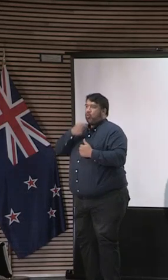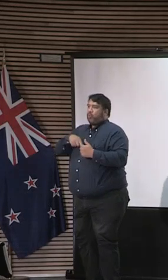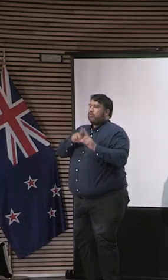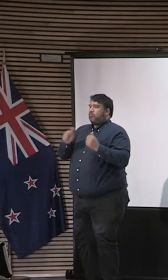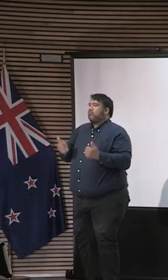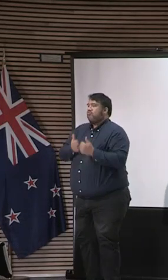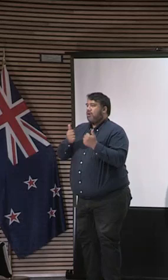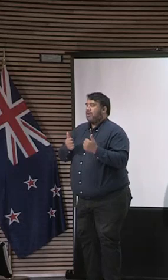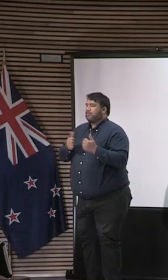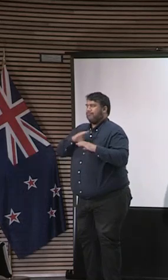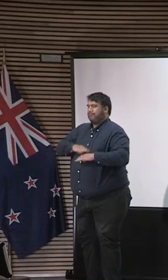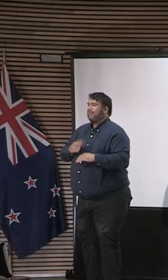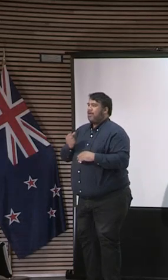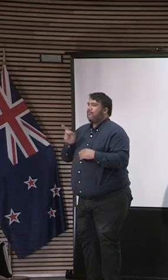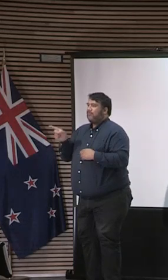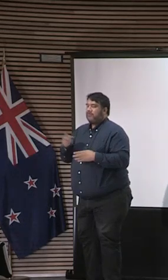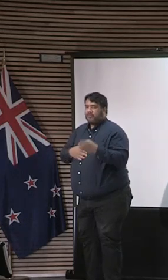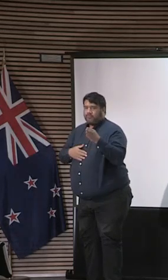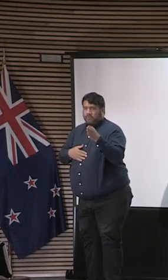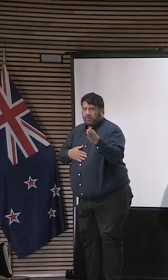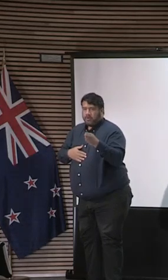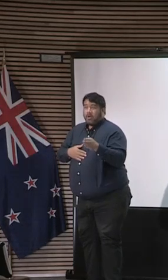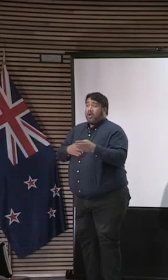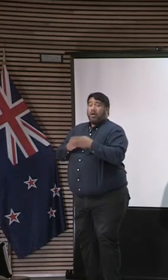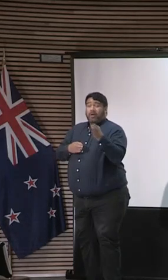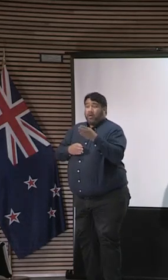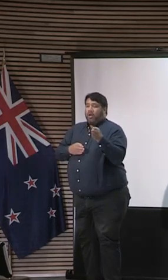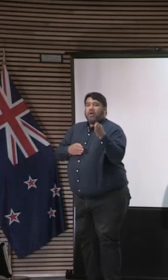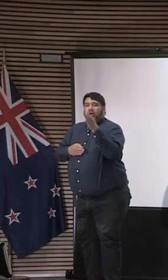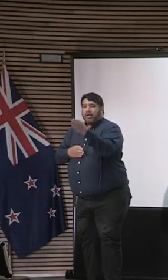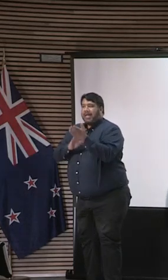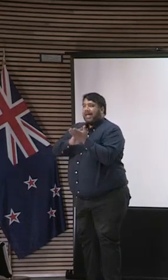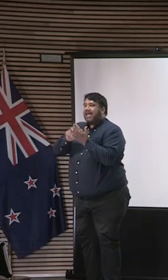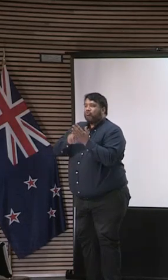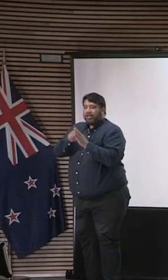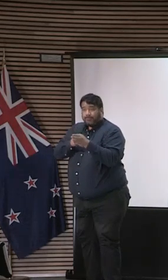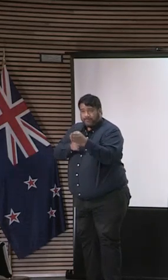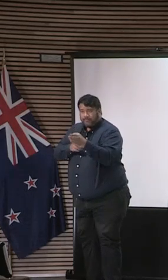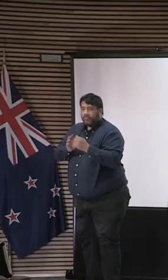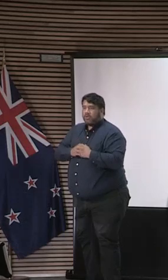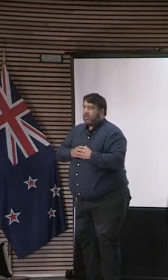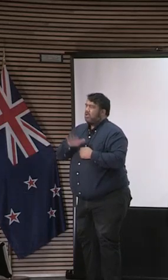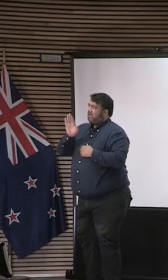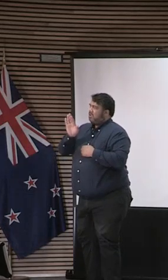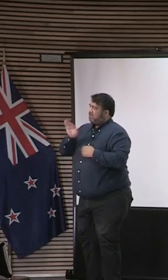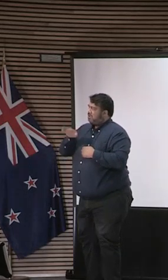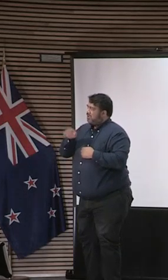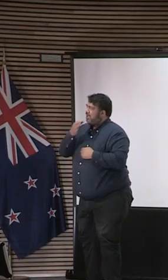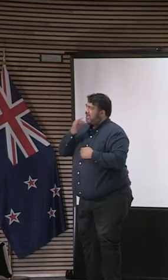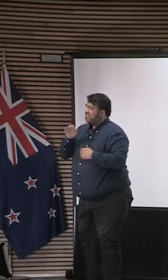mahi whanui te korero mo tetahi tohu o nga korero, ko te mea i haere mai ahau me te tino mohio me te tino mohio o te Kuini e pa ana ki ta tatou mahi. A i tino ngakau ki te whakarongo kei te